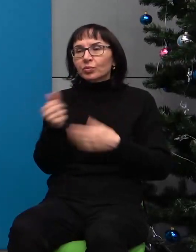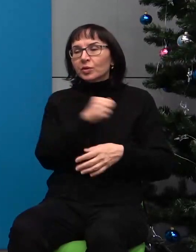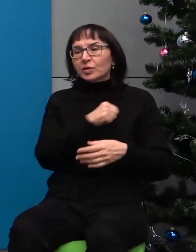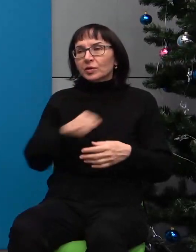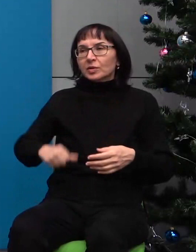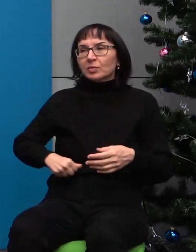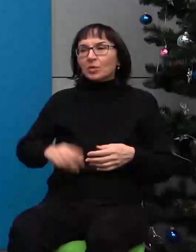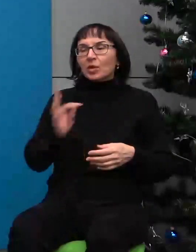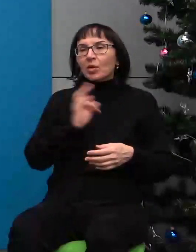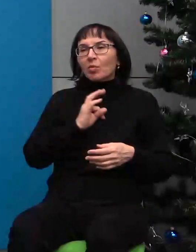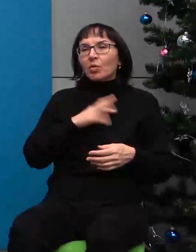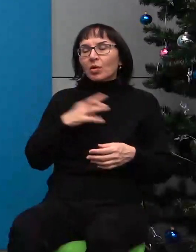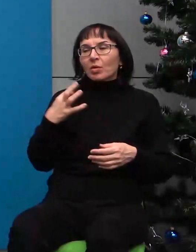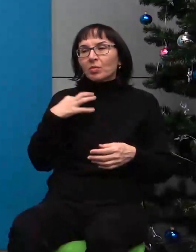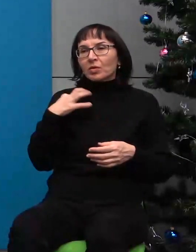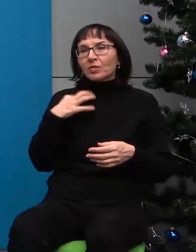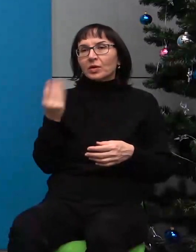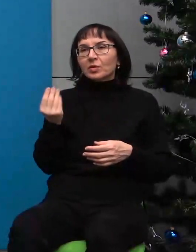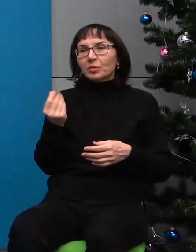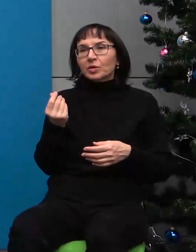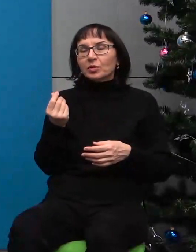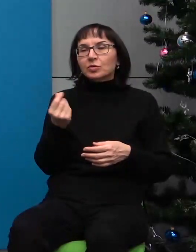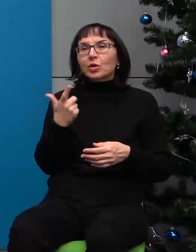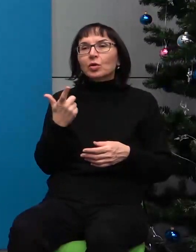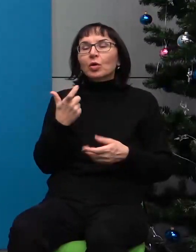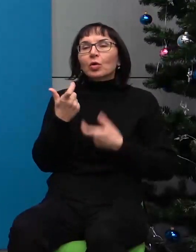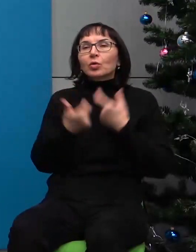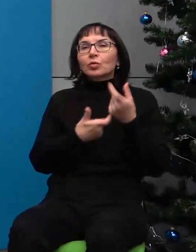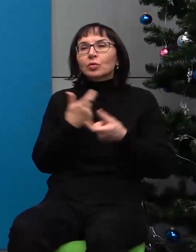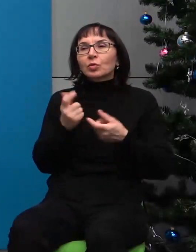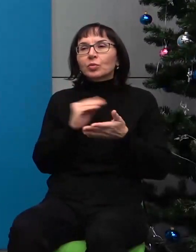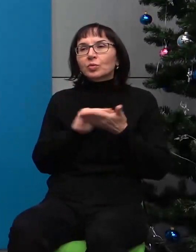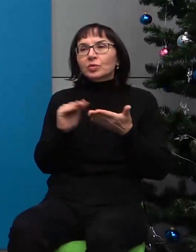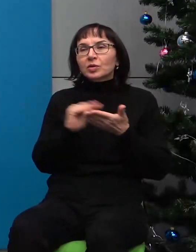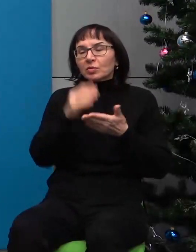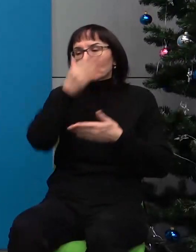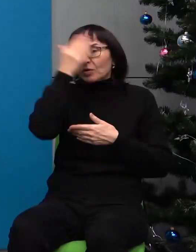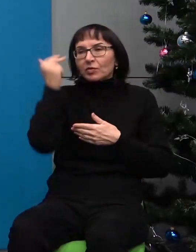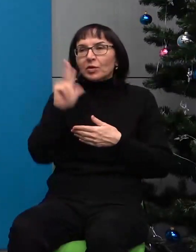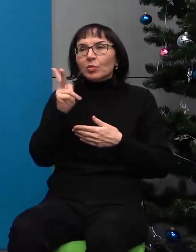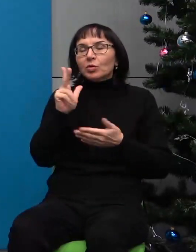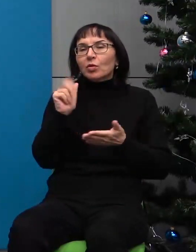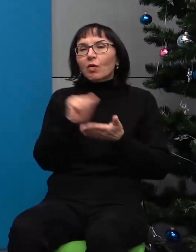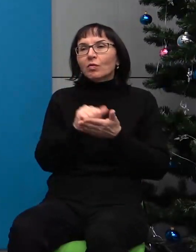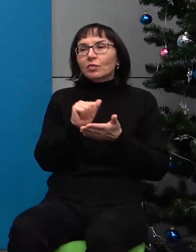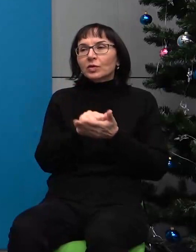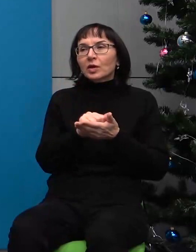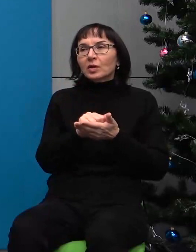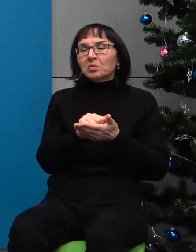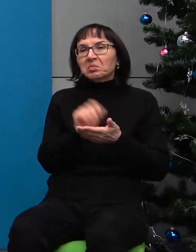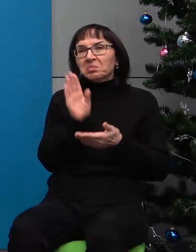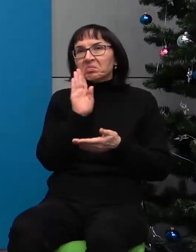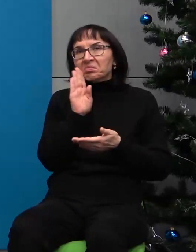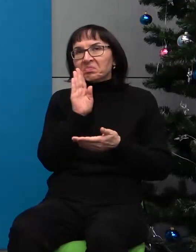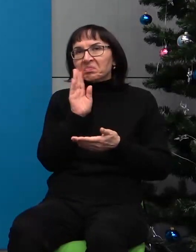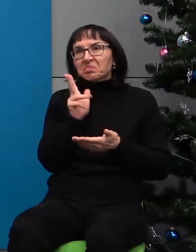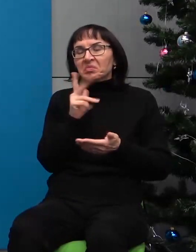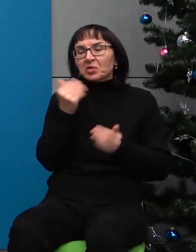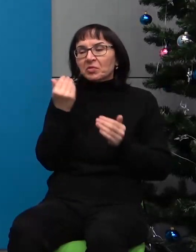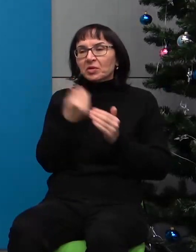I to dzisiaj sobie myślę, że to właśnie to, czy mi pisarz opisa, że nie wiedziałem, czy ktoś mi to wyda. To jest tak jakby ktoś stracił pieniądze po prostu. Ja to zainwestowałem,